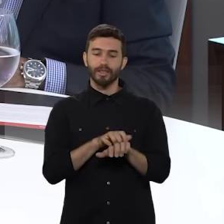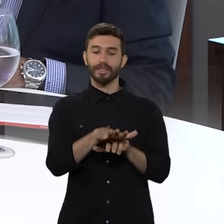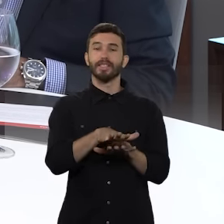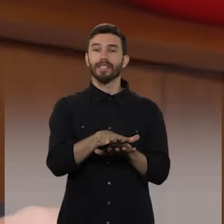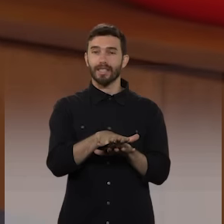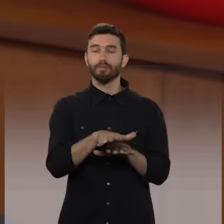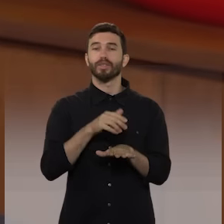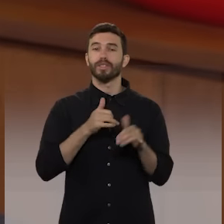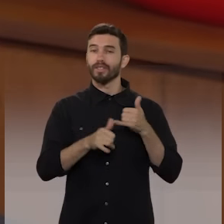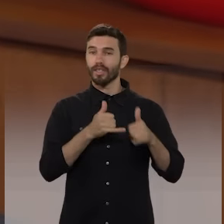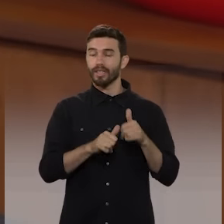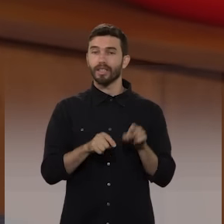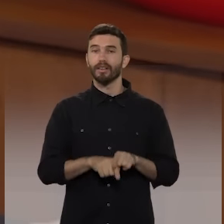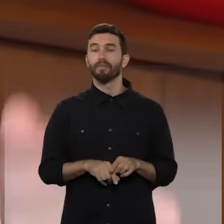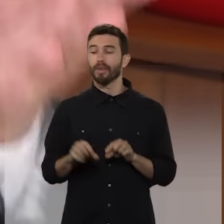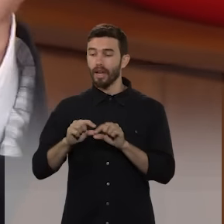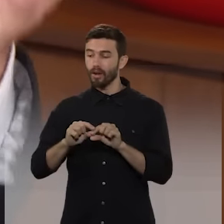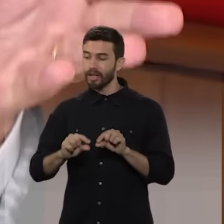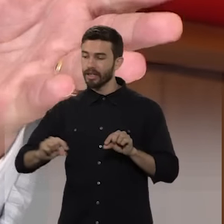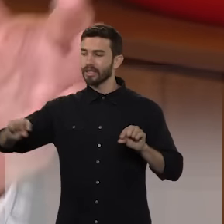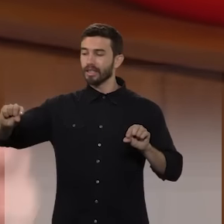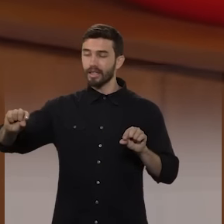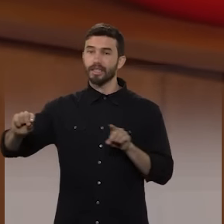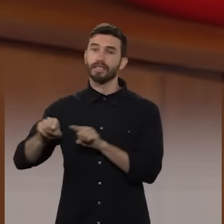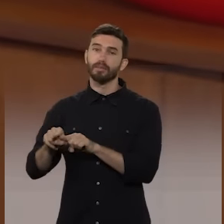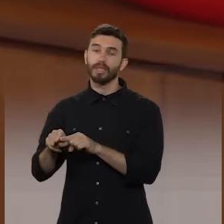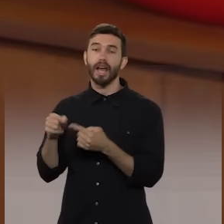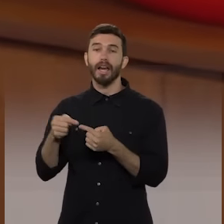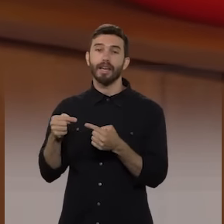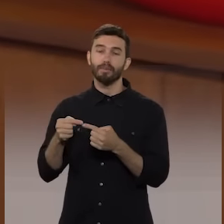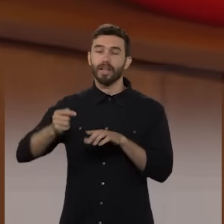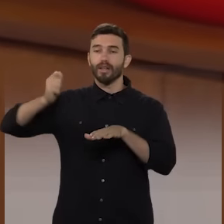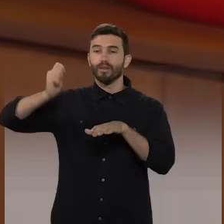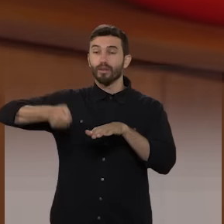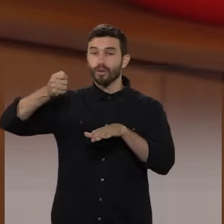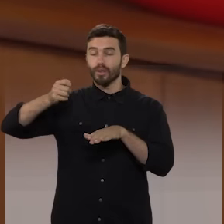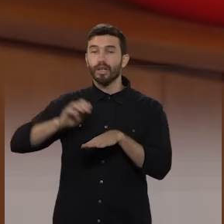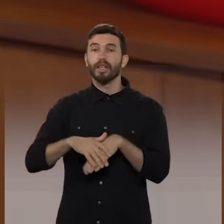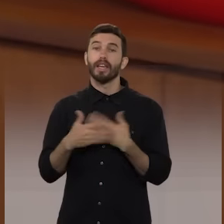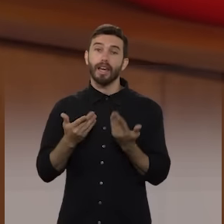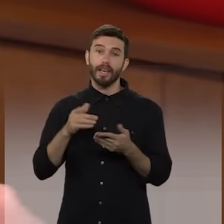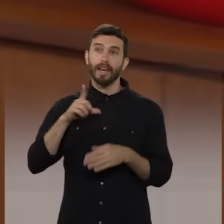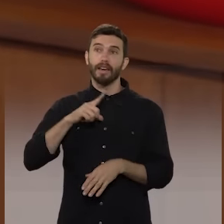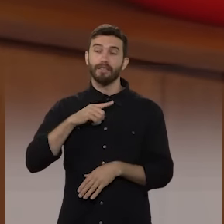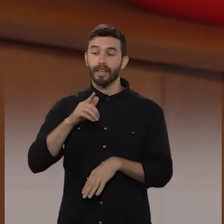Em transmissão são feitos os leilões, são feitos os leilões de transmissão em que há uma concessão